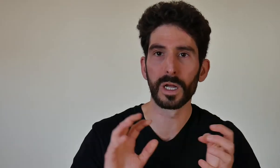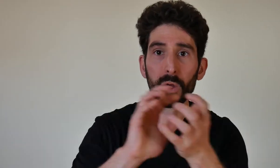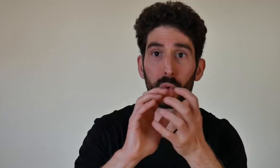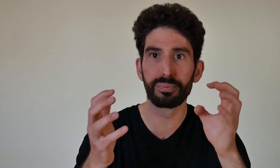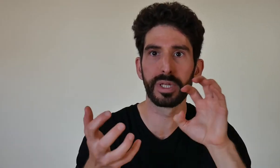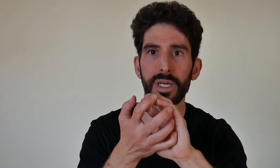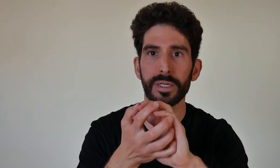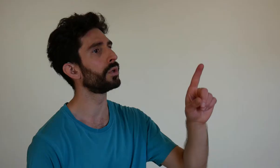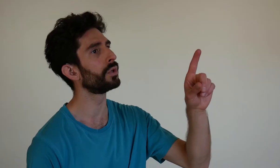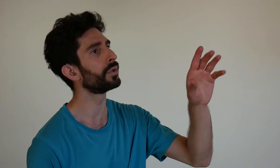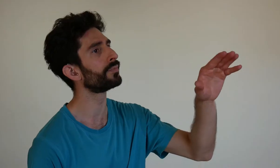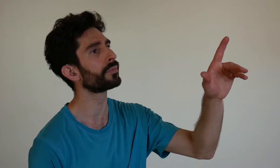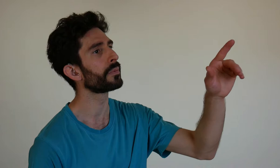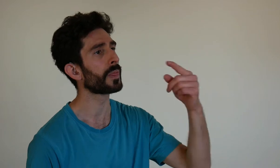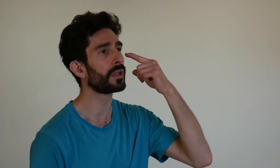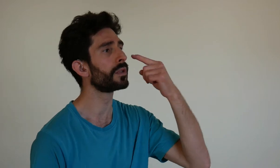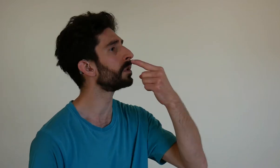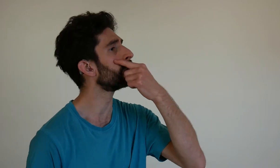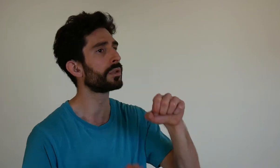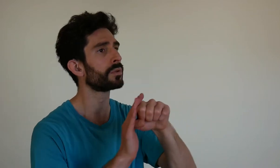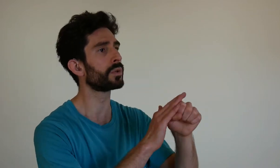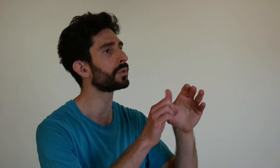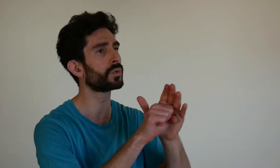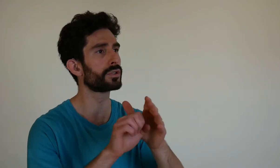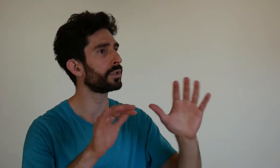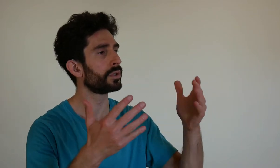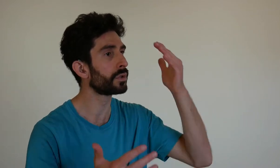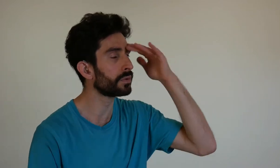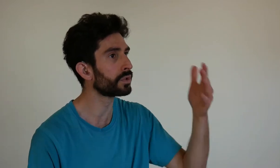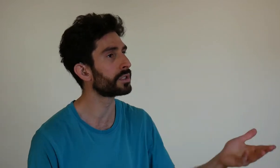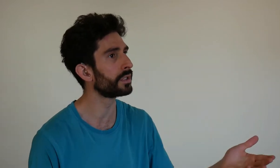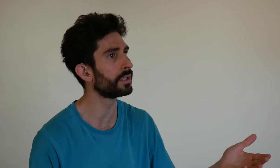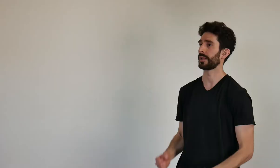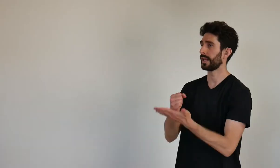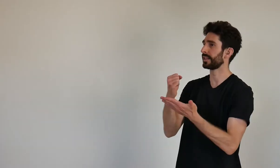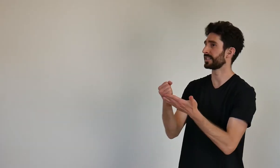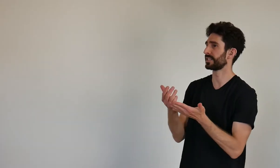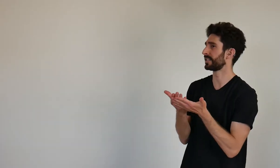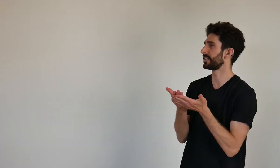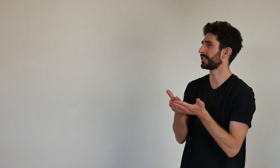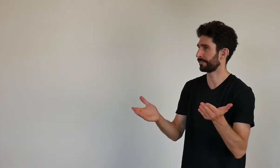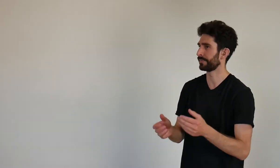C'est compliqué ! Au fait, gaucher ou droitier de l'oeil, comment savoir ? Il y a un test simple.